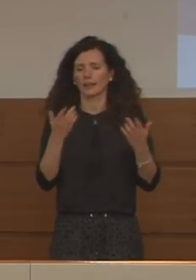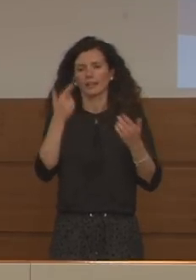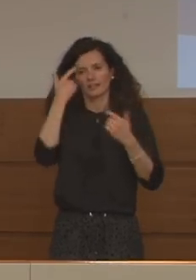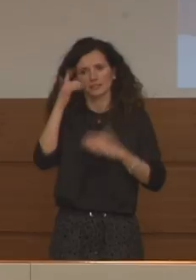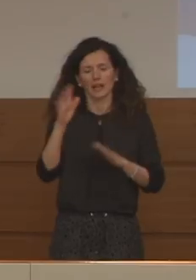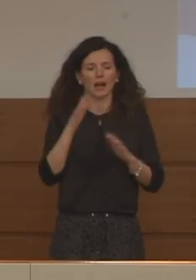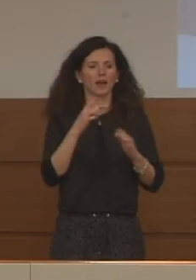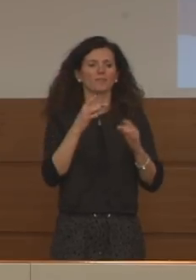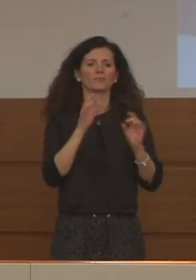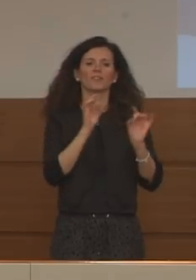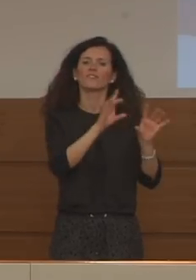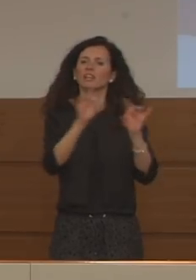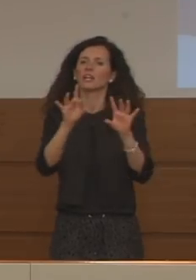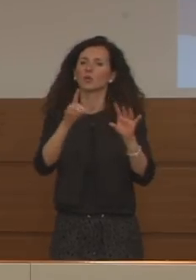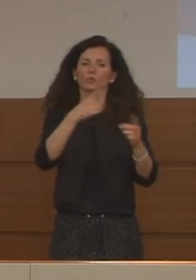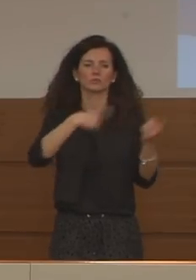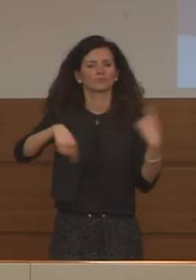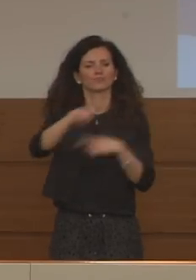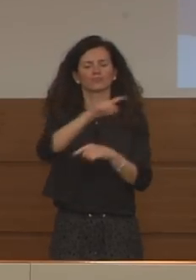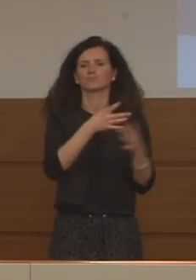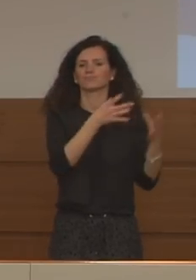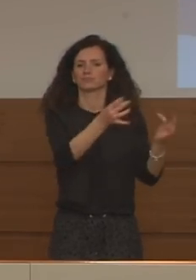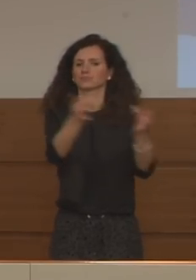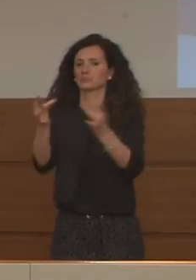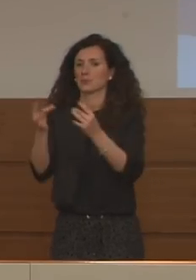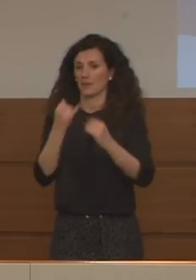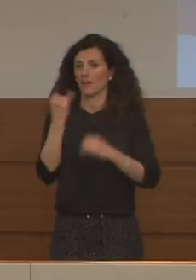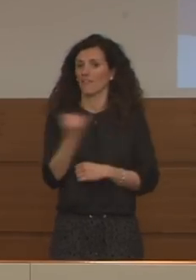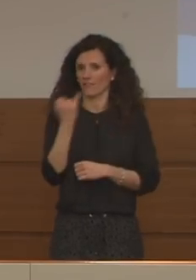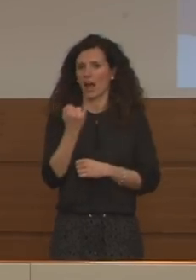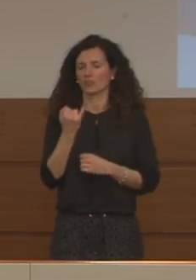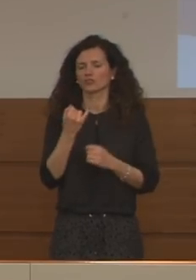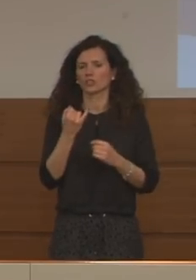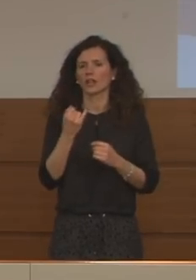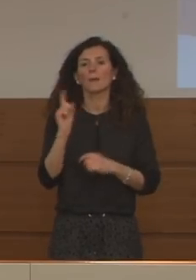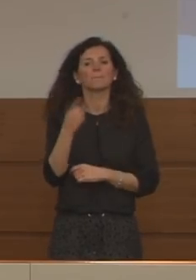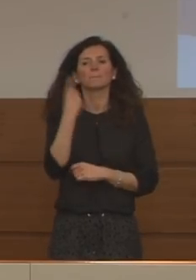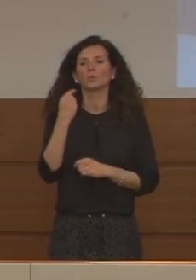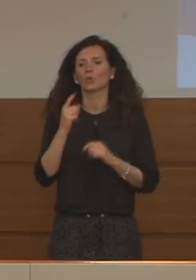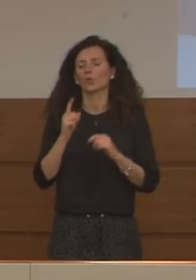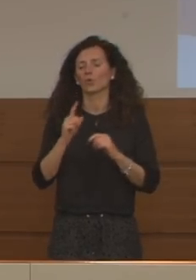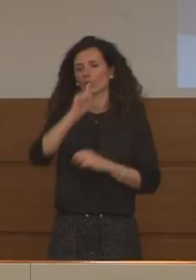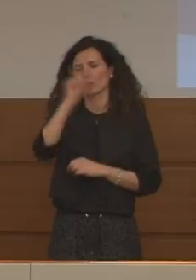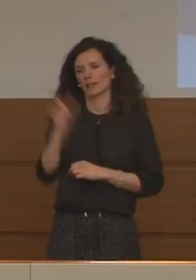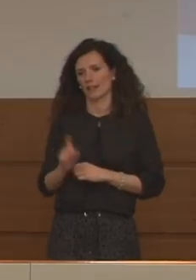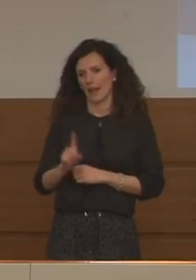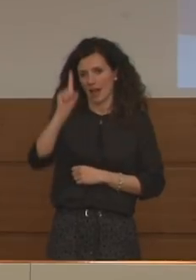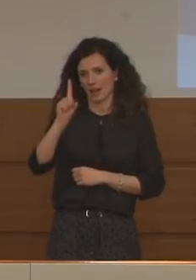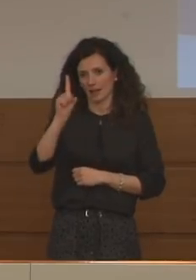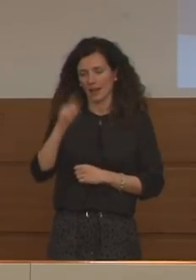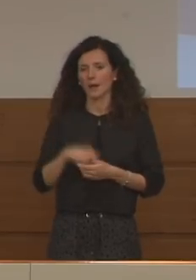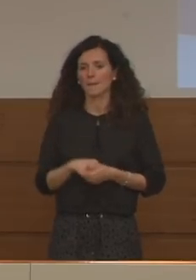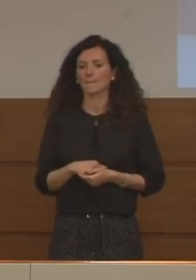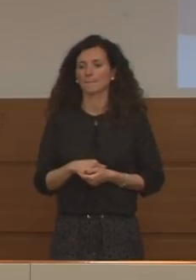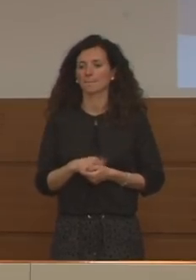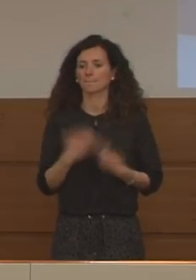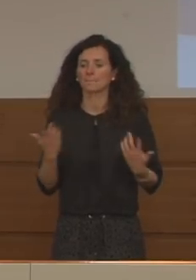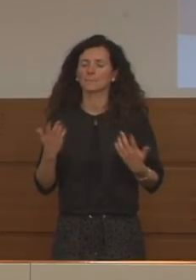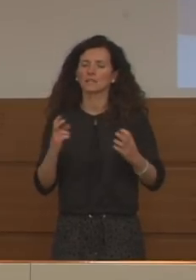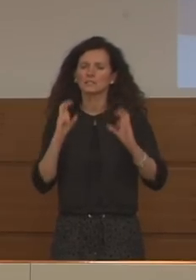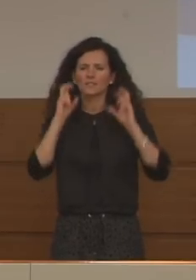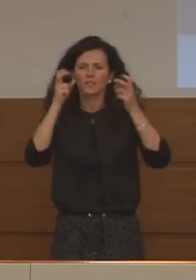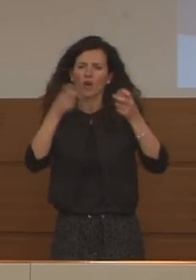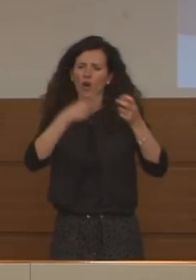nord e che il nostro sforzo in questo momento è quello di evitare che nelle